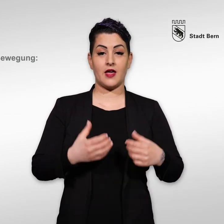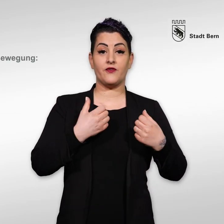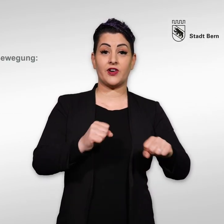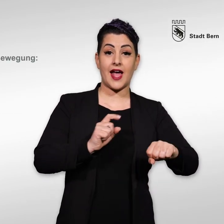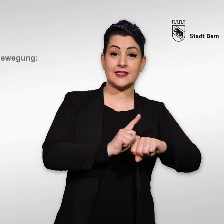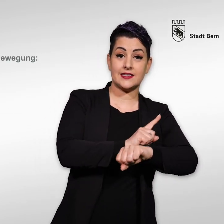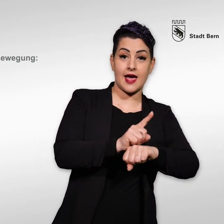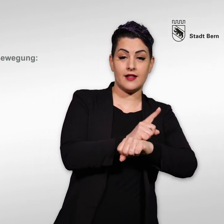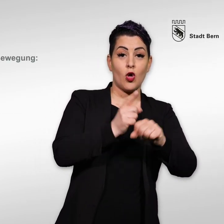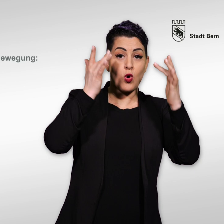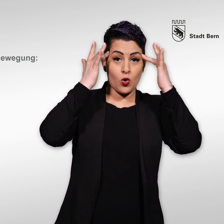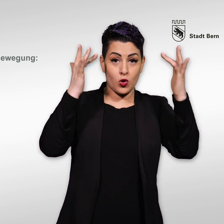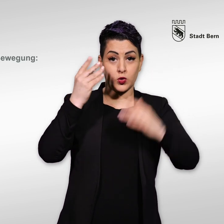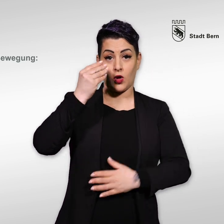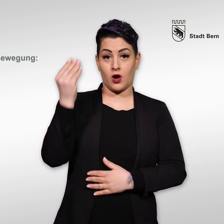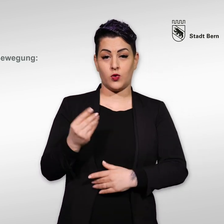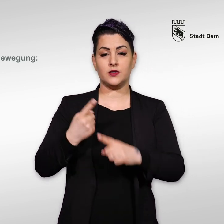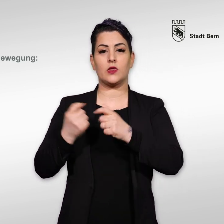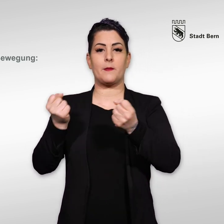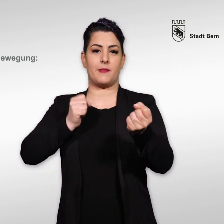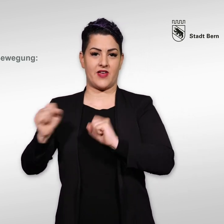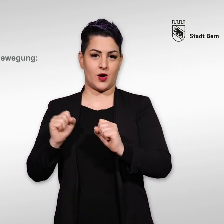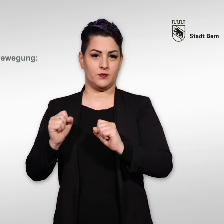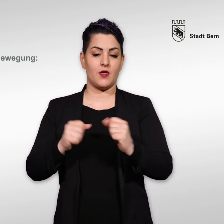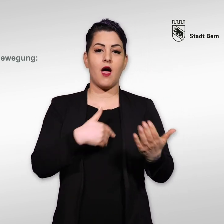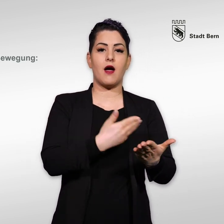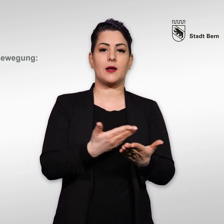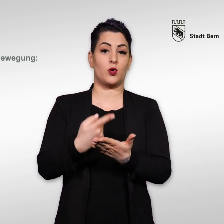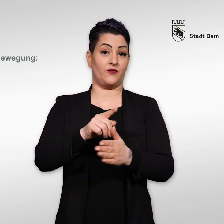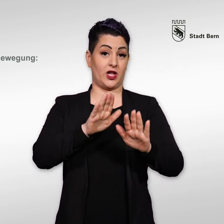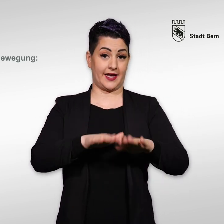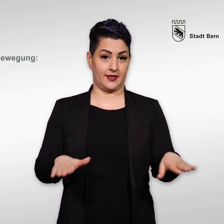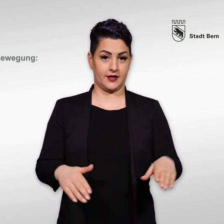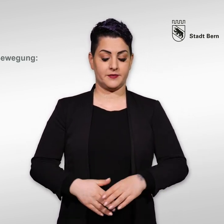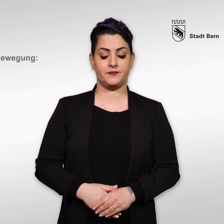Freizeit, Kultur, Kunst und Bewegung: Angebote für Kinder